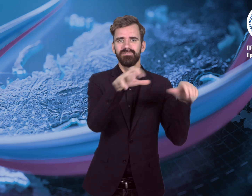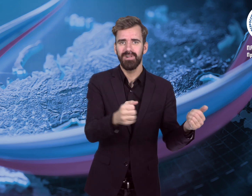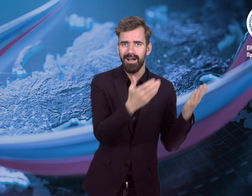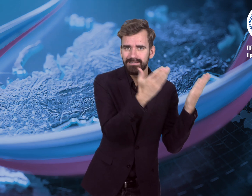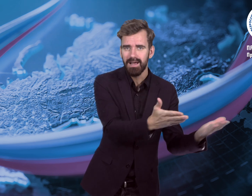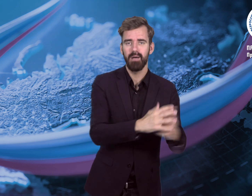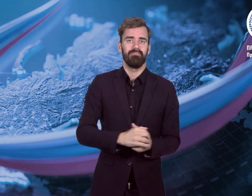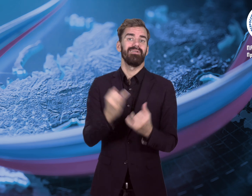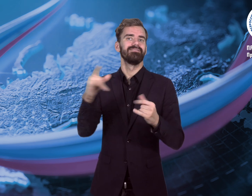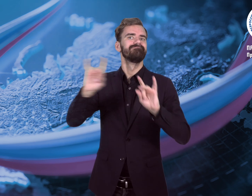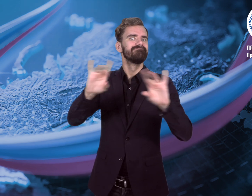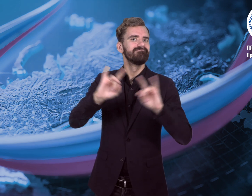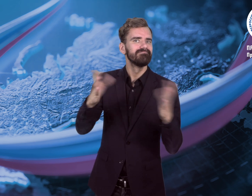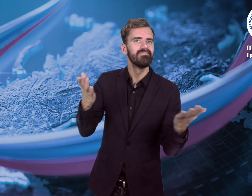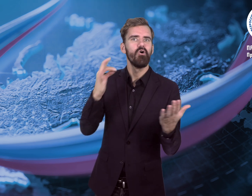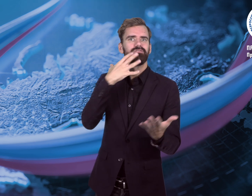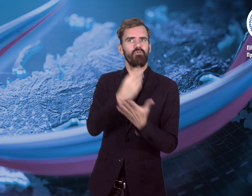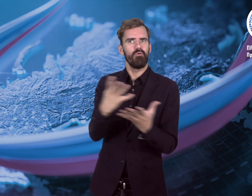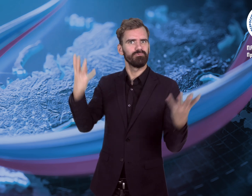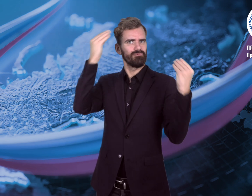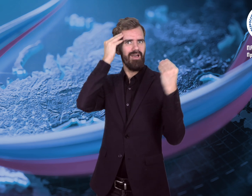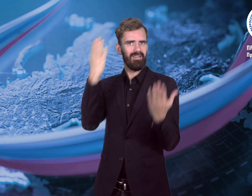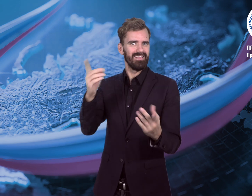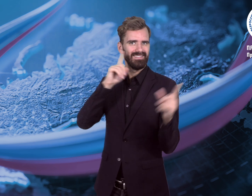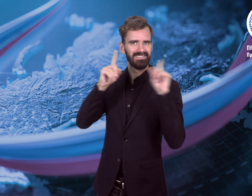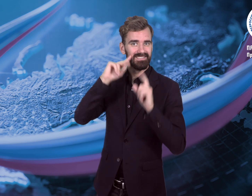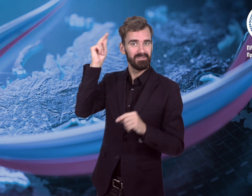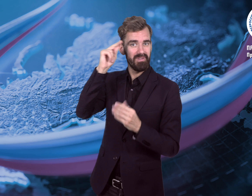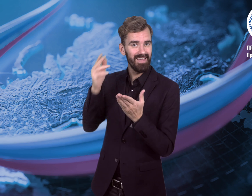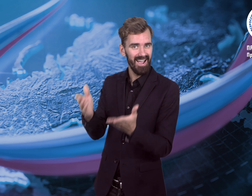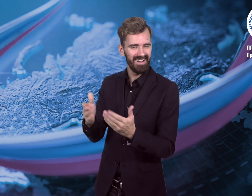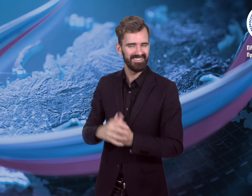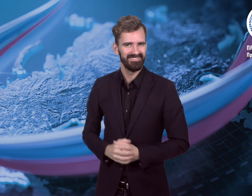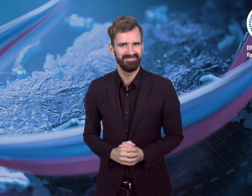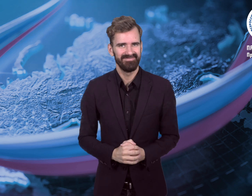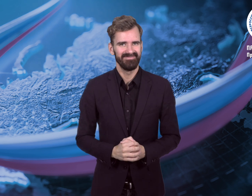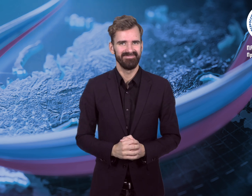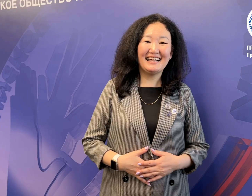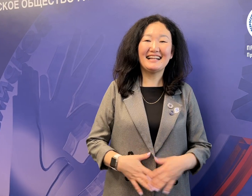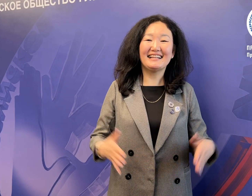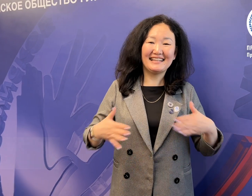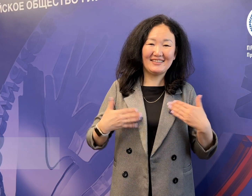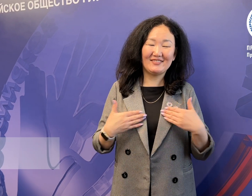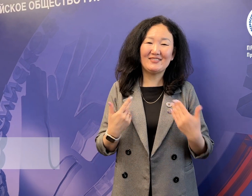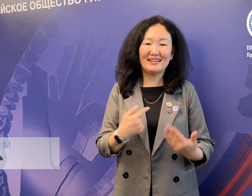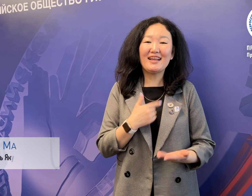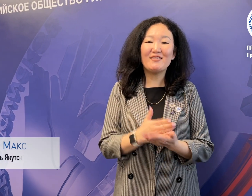они расскажут о своих впечатлениях от семинара. Здравствуйте!